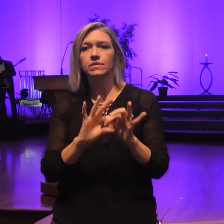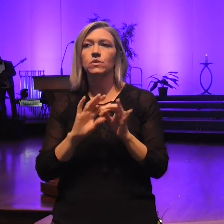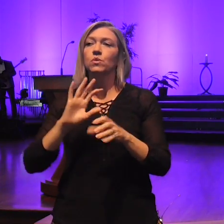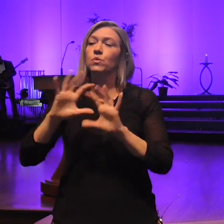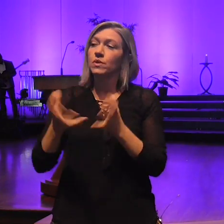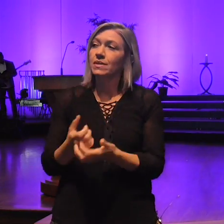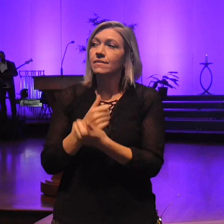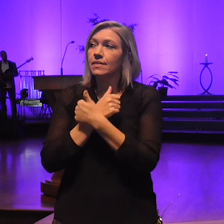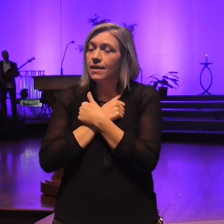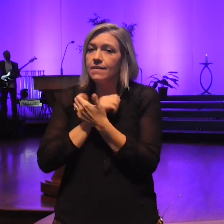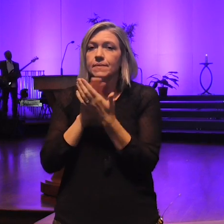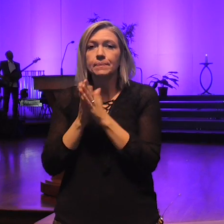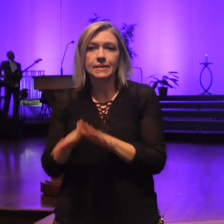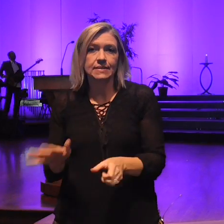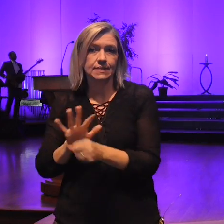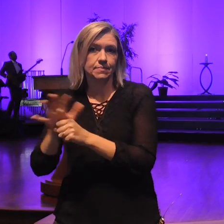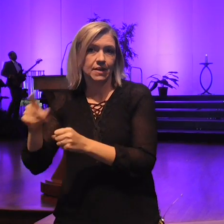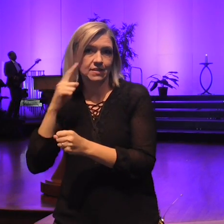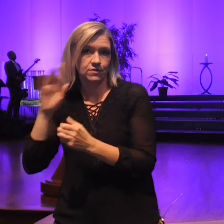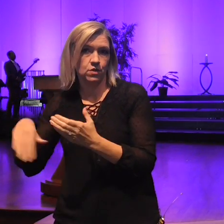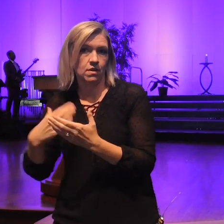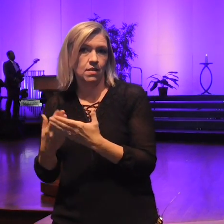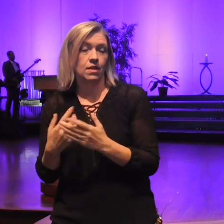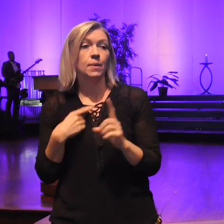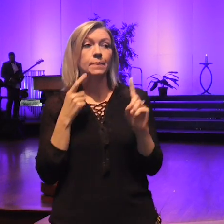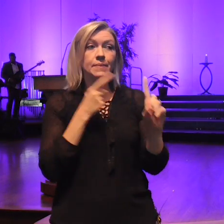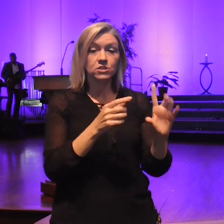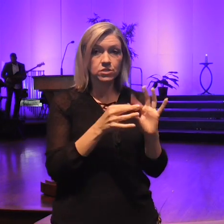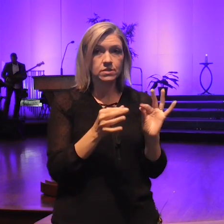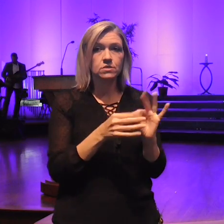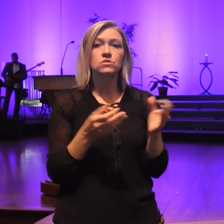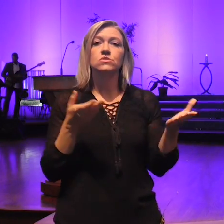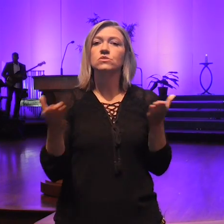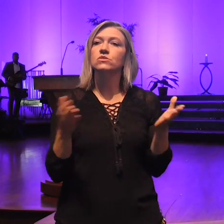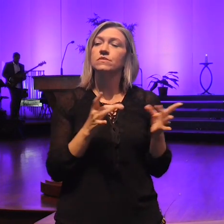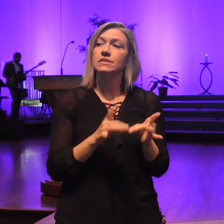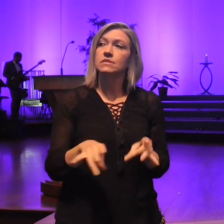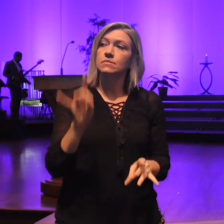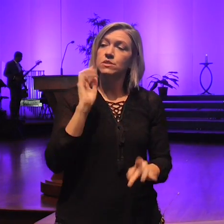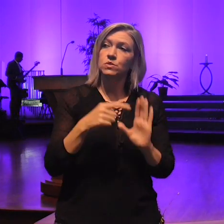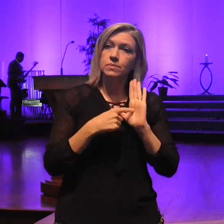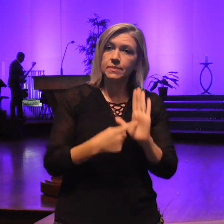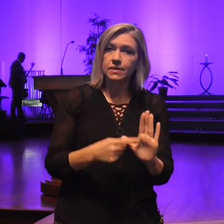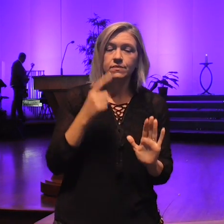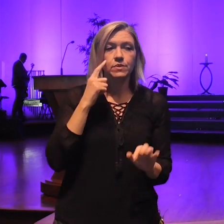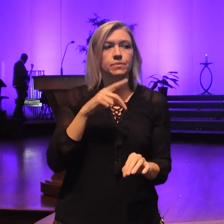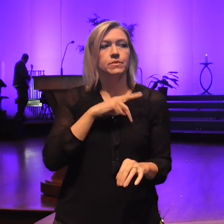amor, paz y abundancia para toda nuestra misión de servir como Faro espiritual para